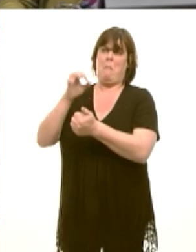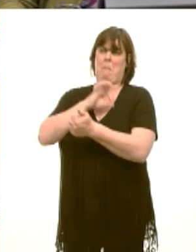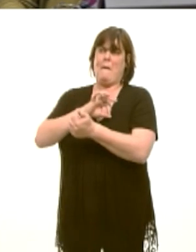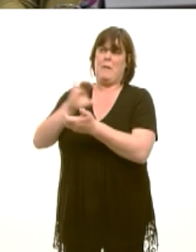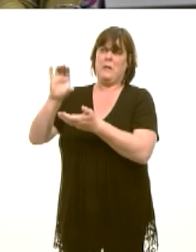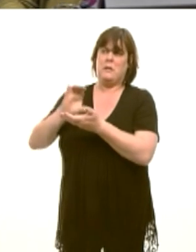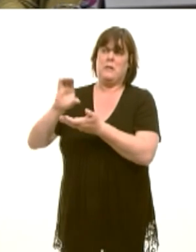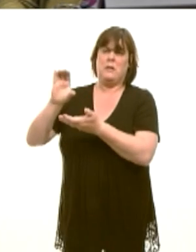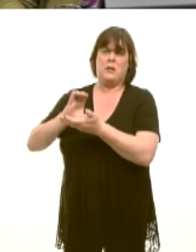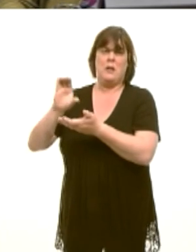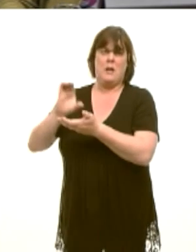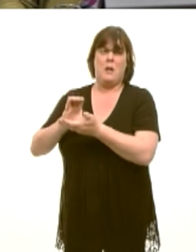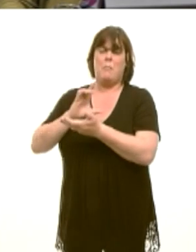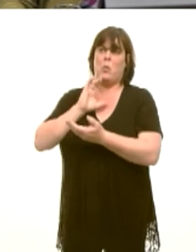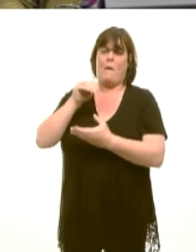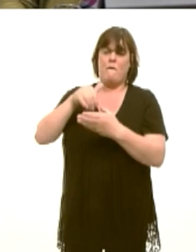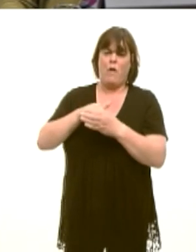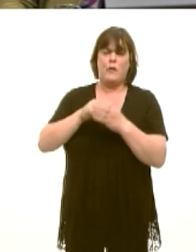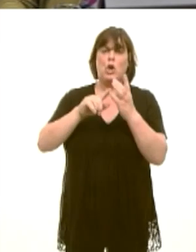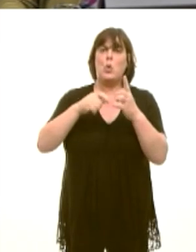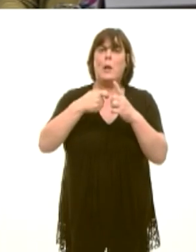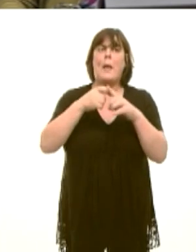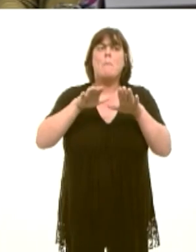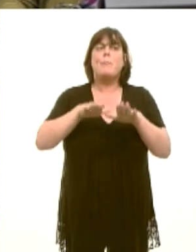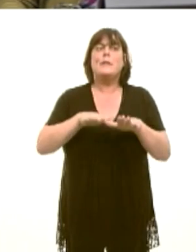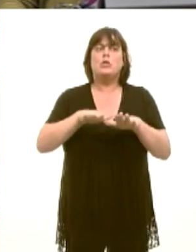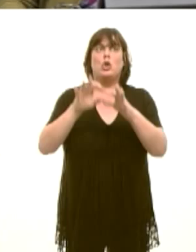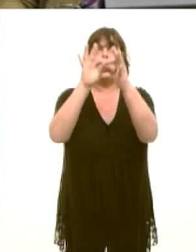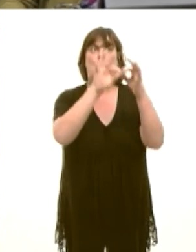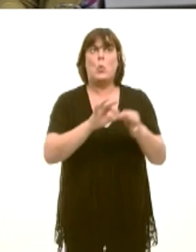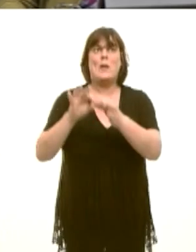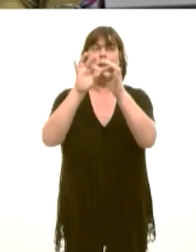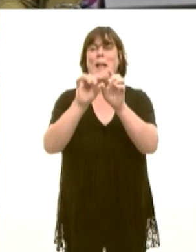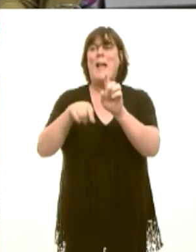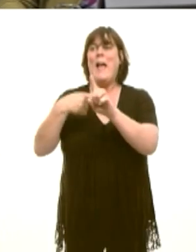o'r undeb Brydeinig aír Undeb Ewropeaidd. Pe bai Cymru yn colliír aelodaeth yna oír